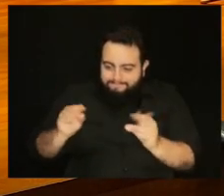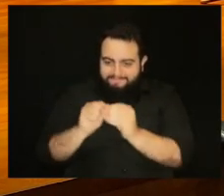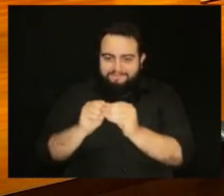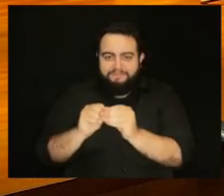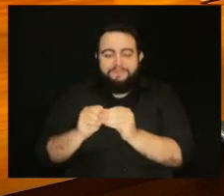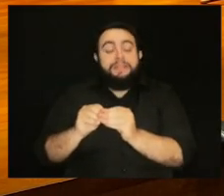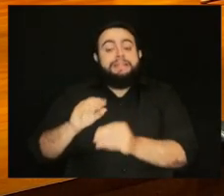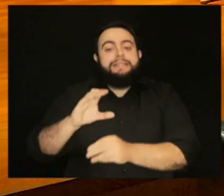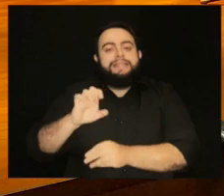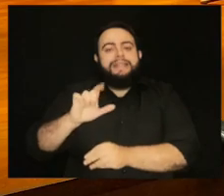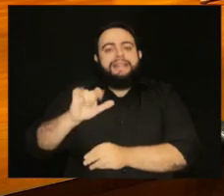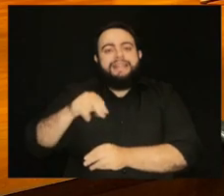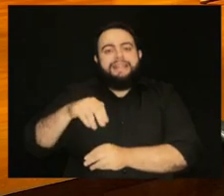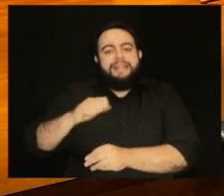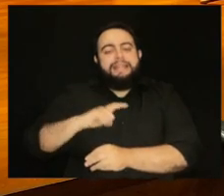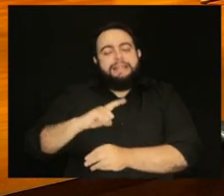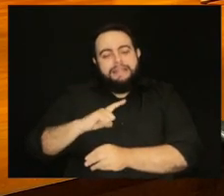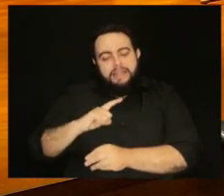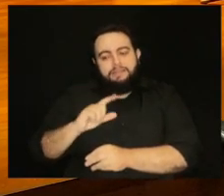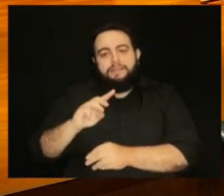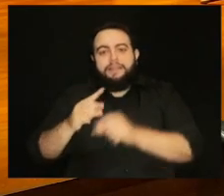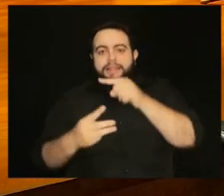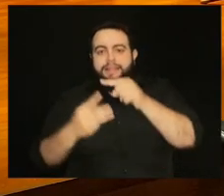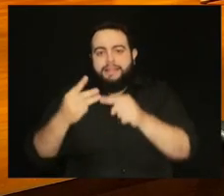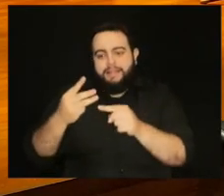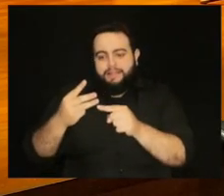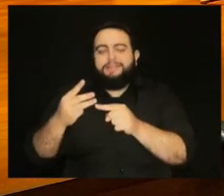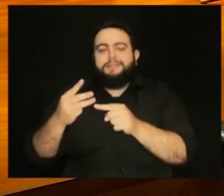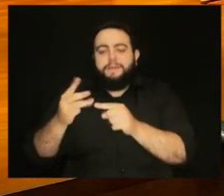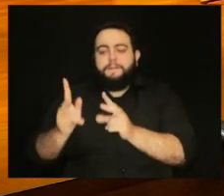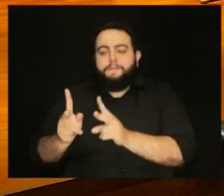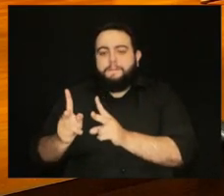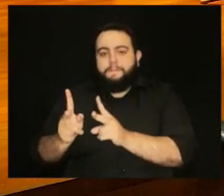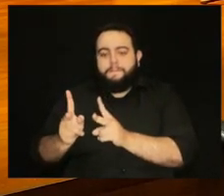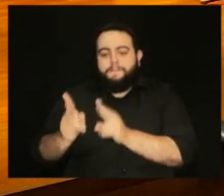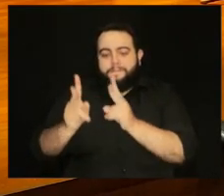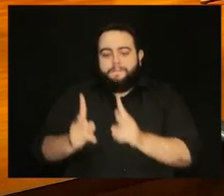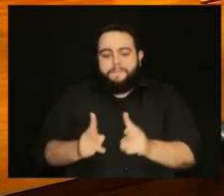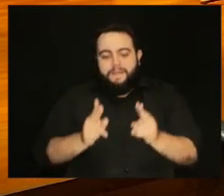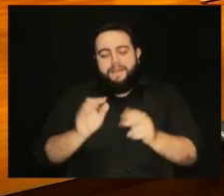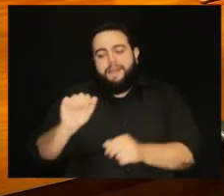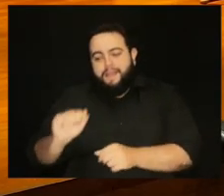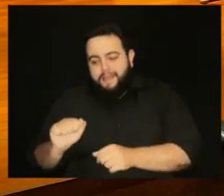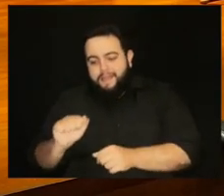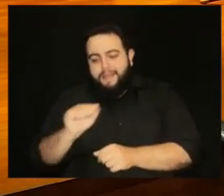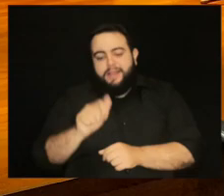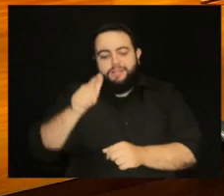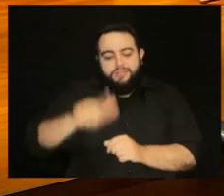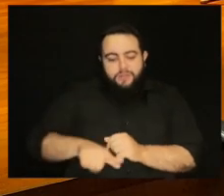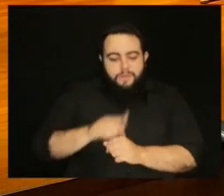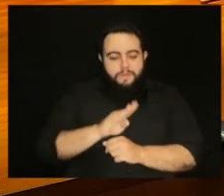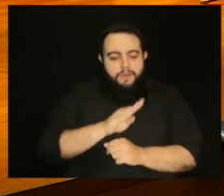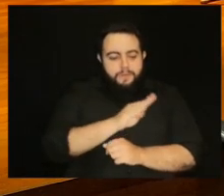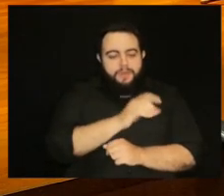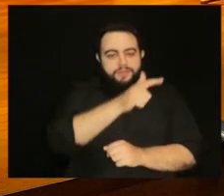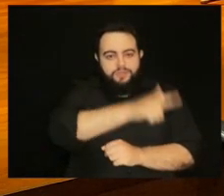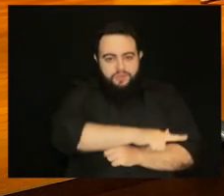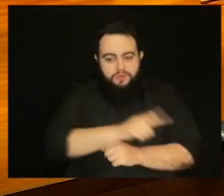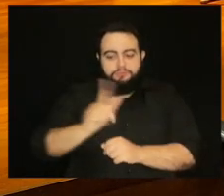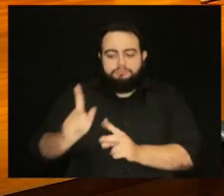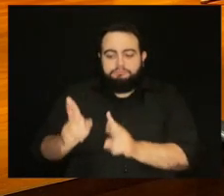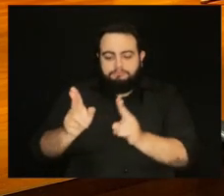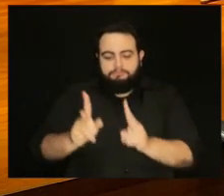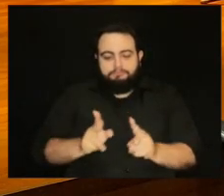três partes que fica assim: A, A de novo. B, B de novo ,aí A de novo. C, C de novo, aí A, A de